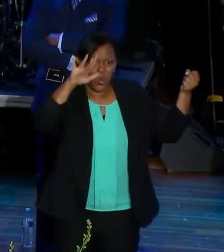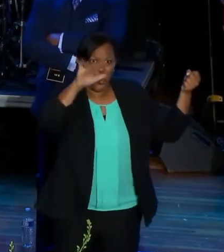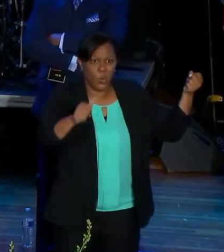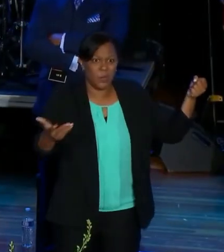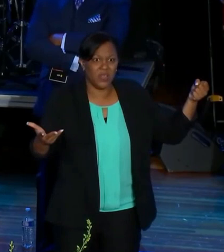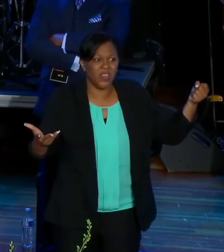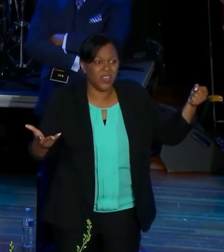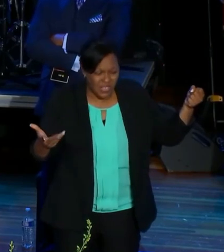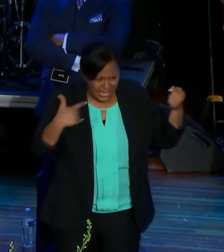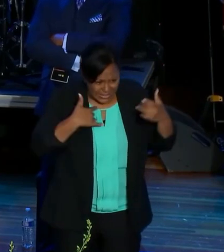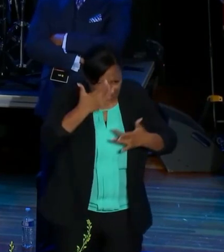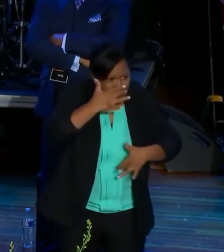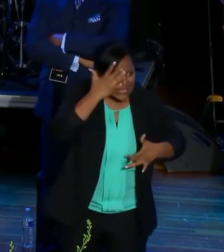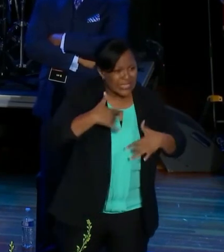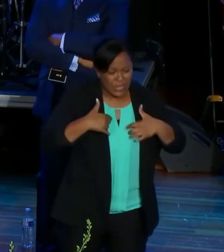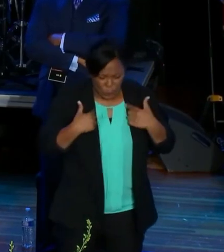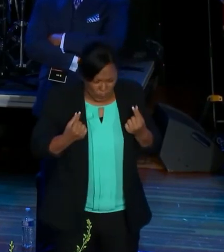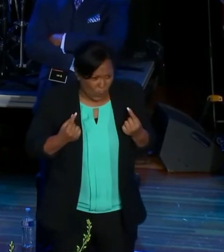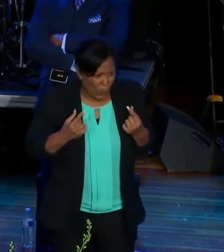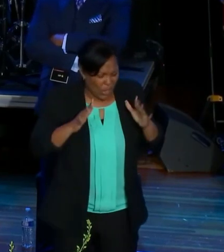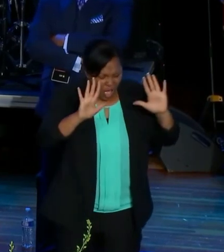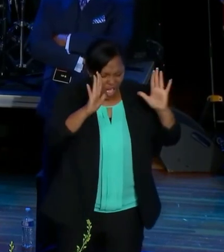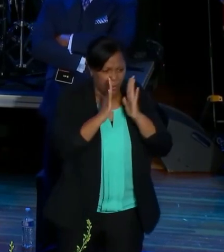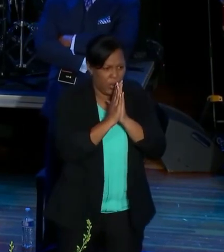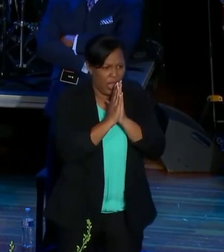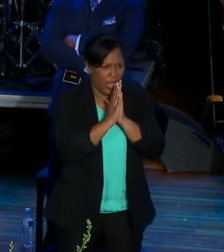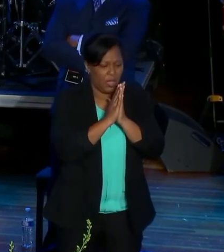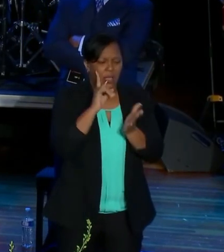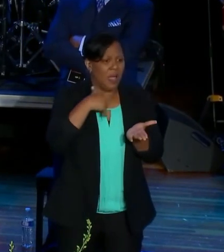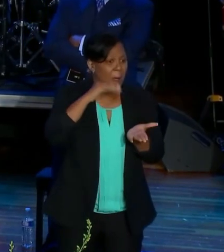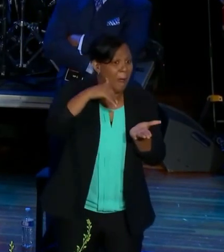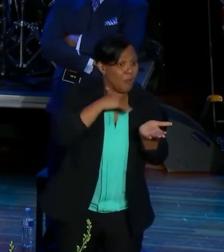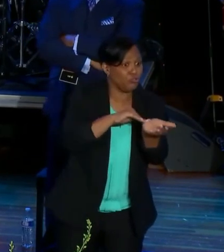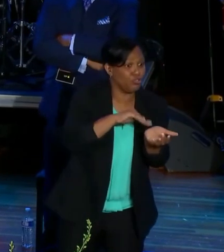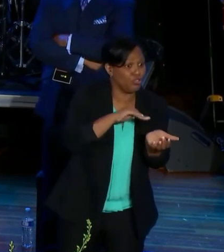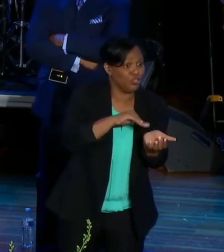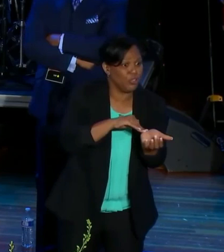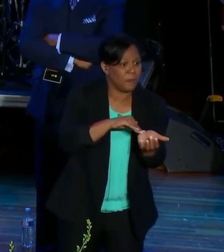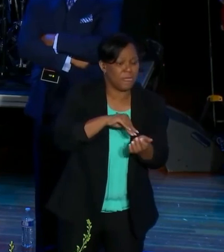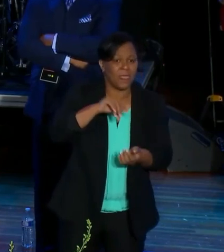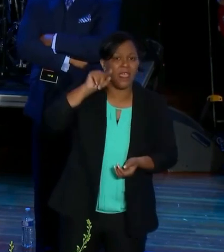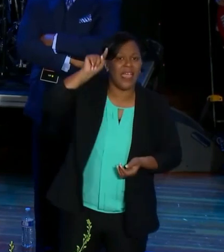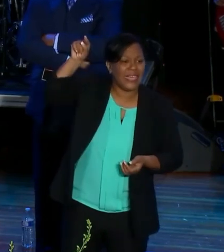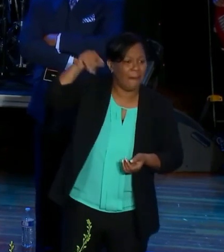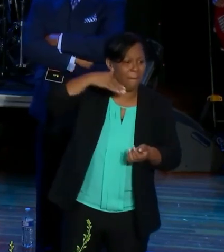"Han är läkaren som aldrig har förlorat en patient , och Han kommer att torka tårarna från mina ögon"